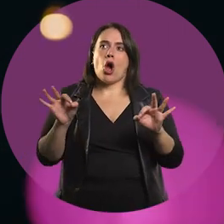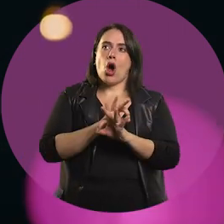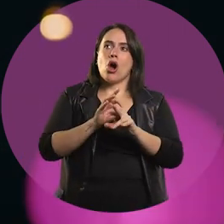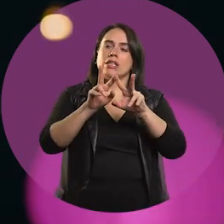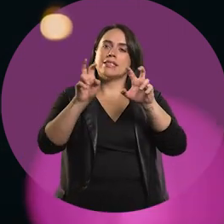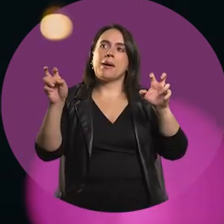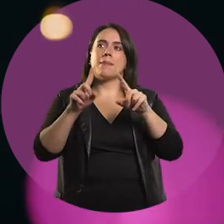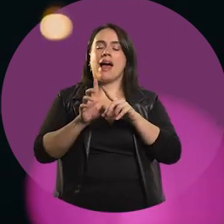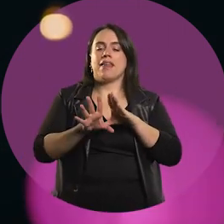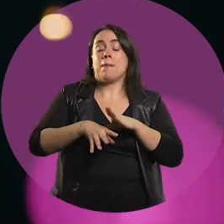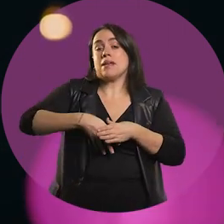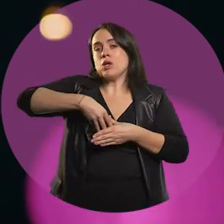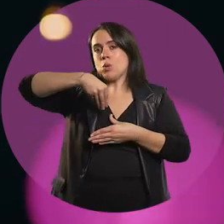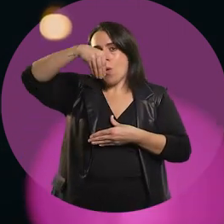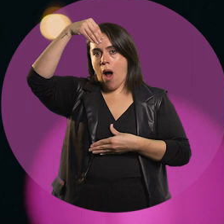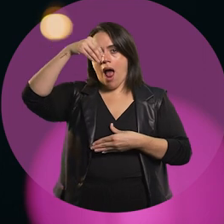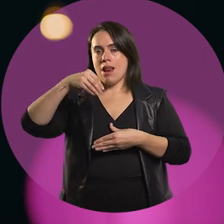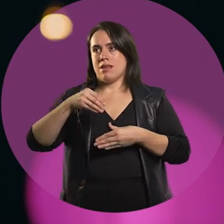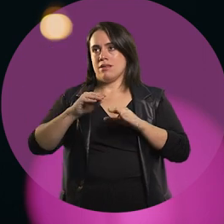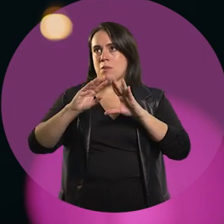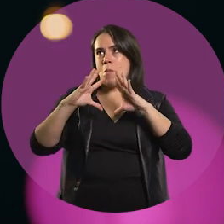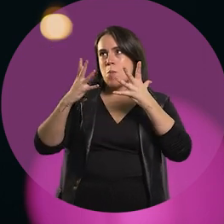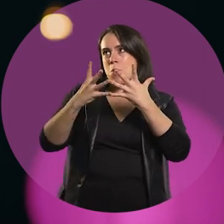las cuestiones más espirituales, esotéricas.